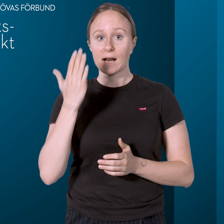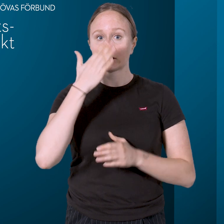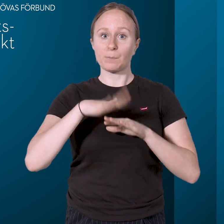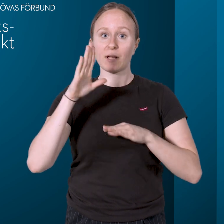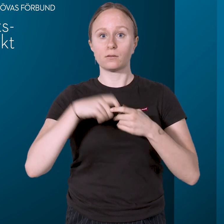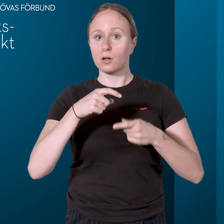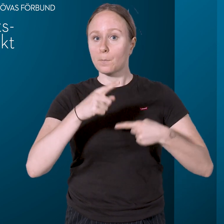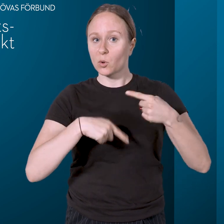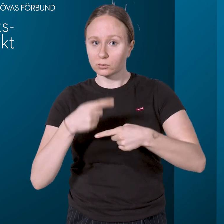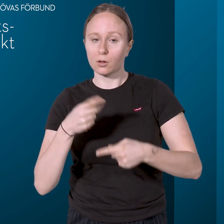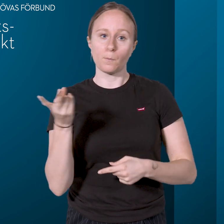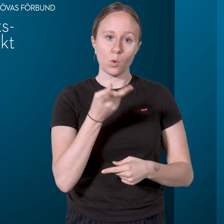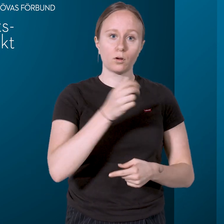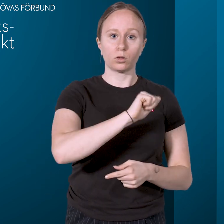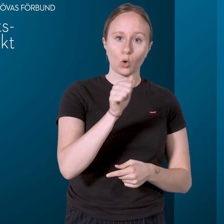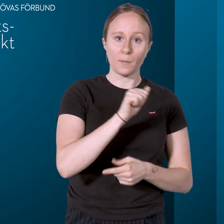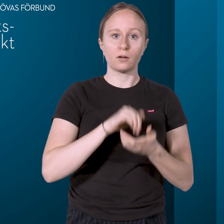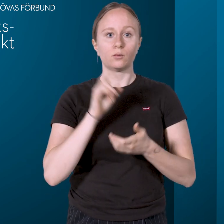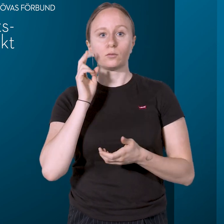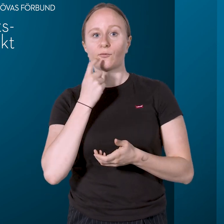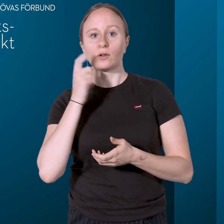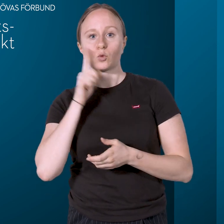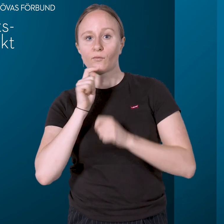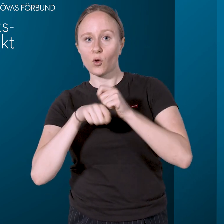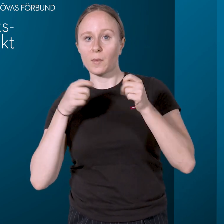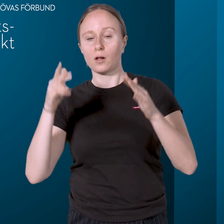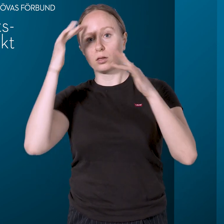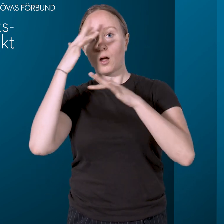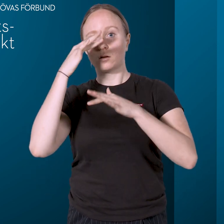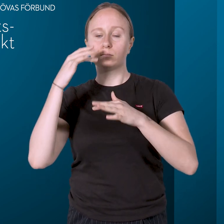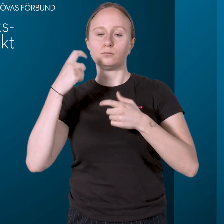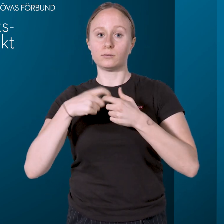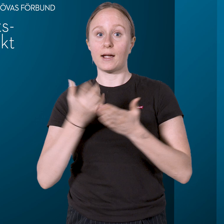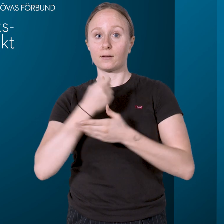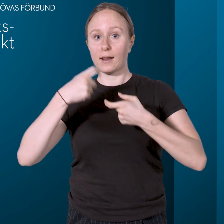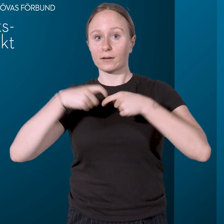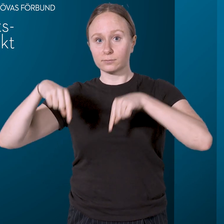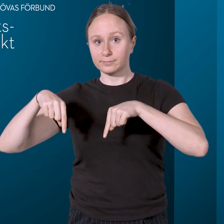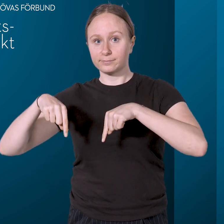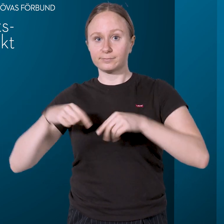Läs mer om processen, Tommi Jantunens och Dövas Förbunds tankar via länken intill.